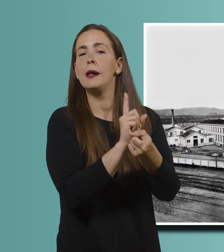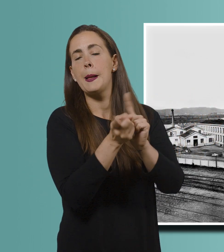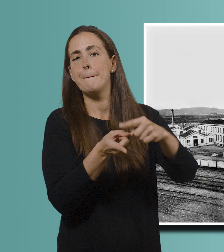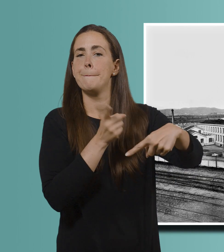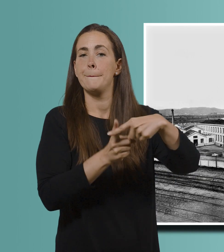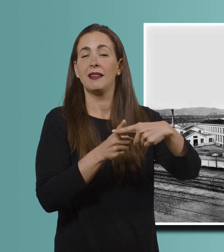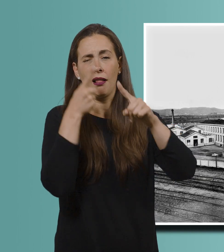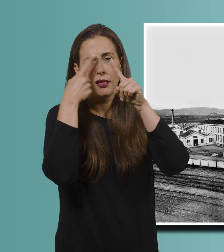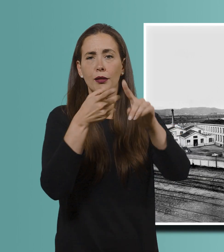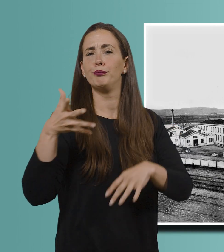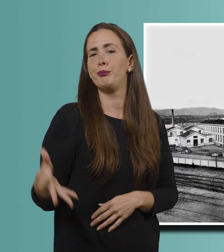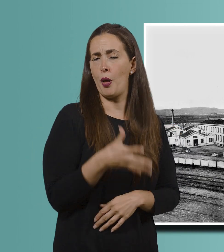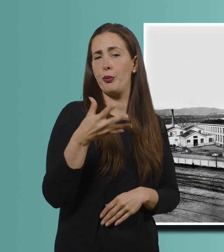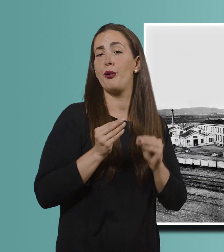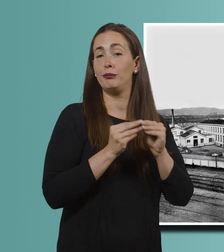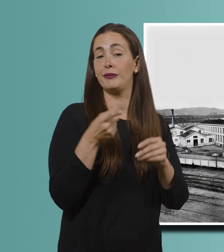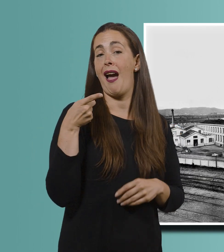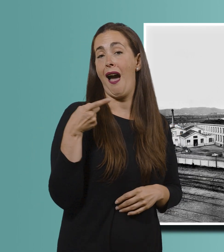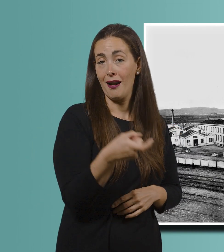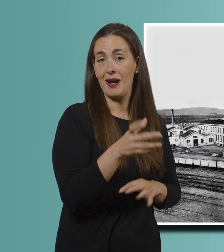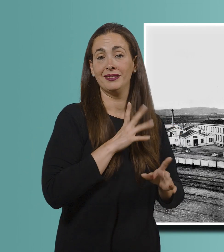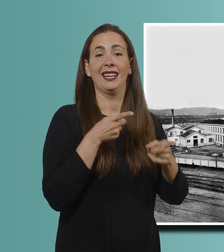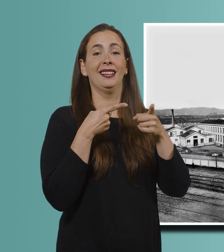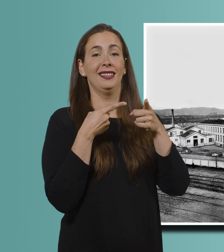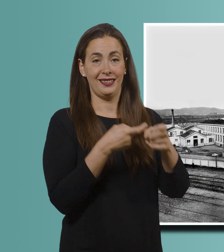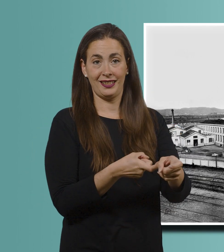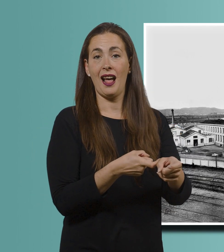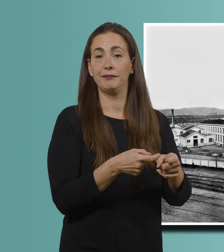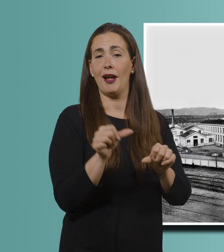parcialment o totalment, la producció per tal de fabricar armament,